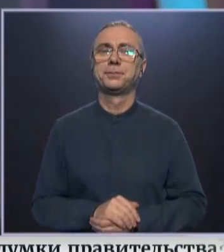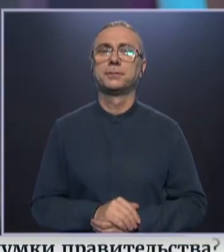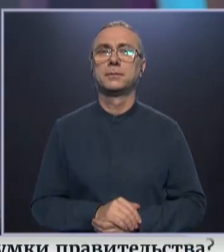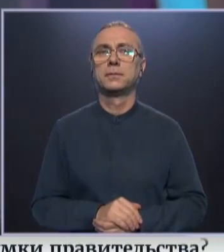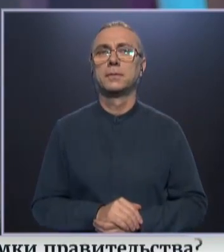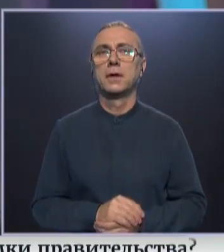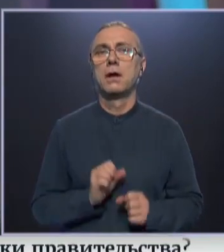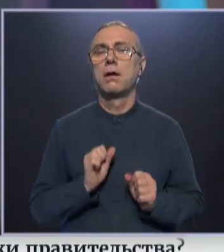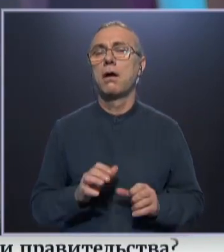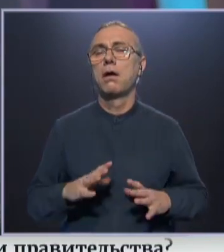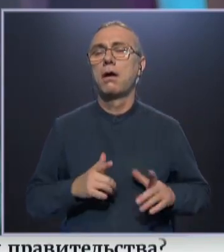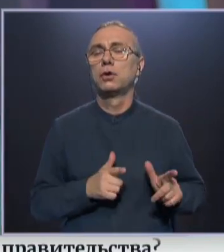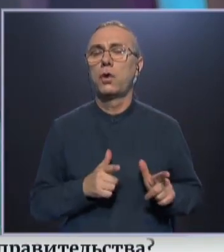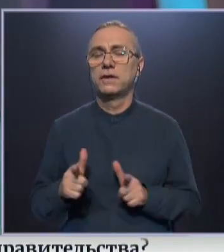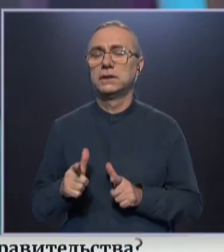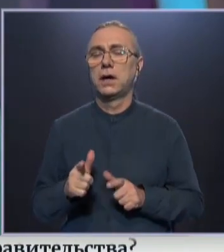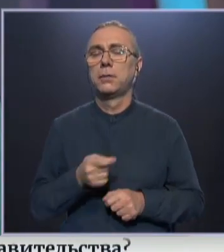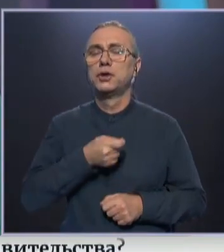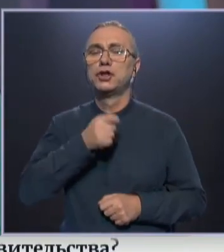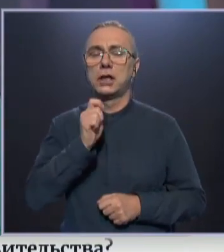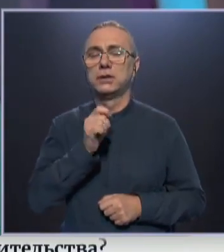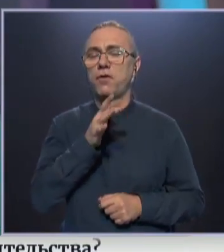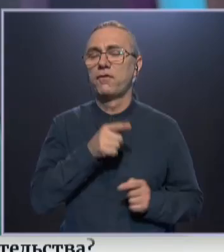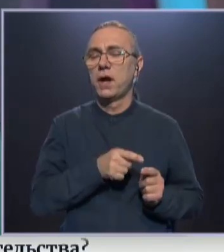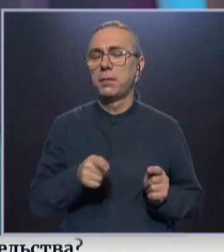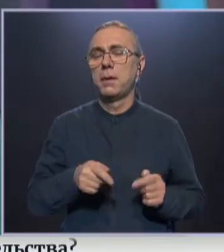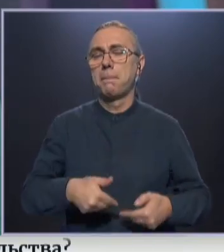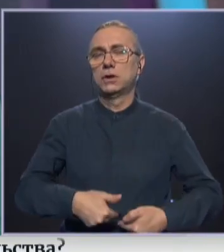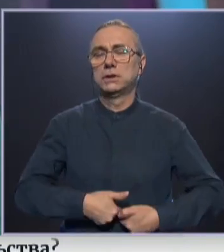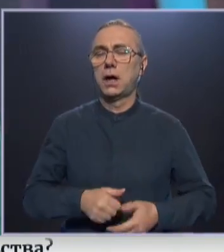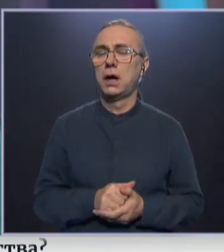как готовится причастию во время поста достаточно ли придерживаться постного календаря или все же рыбу